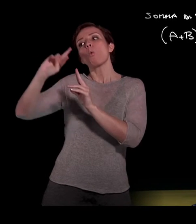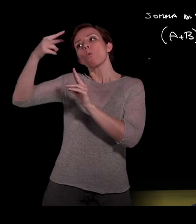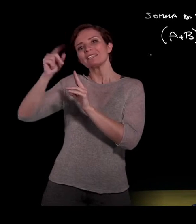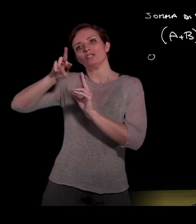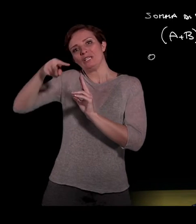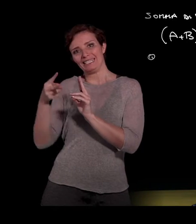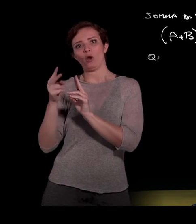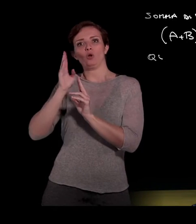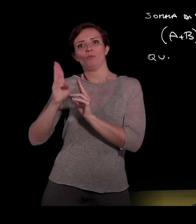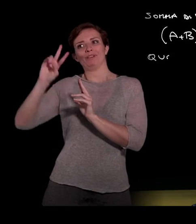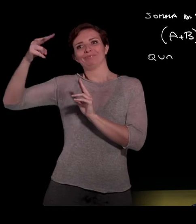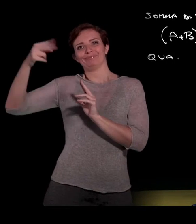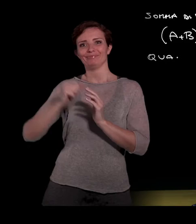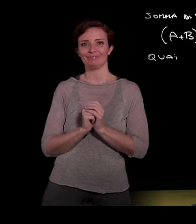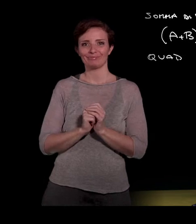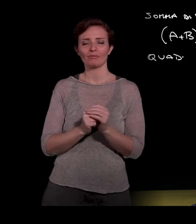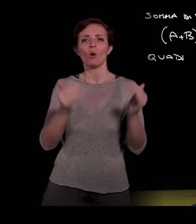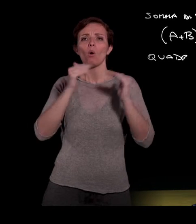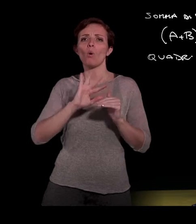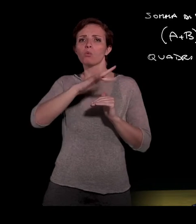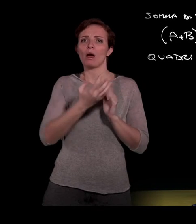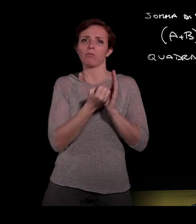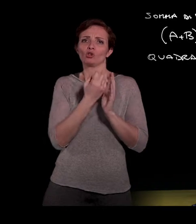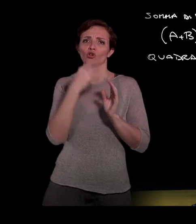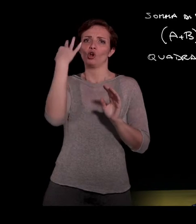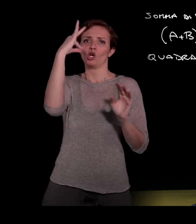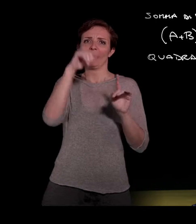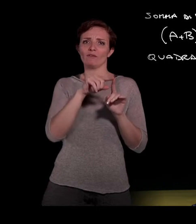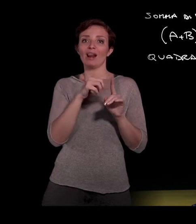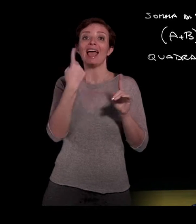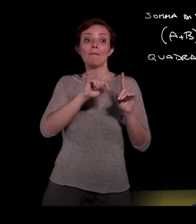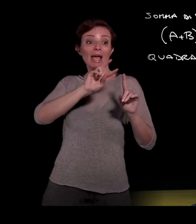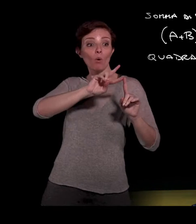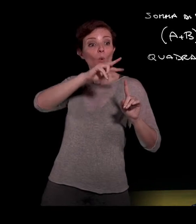Un altro prodotto notevole è quello relativo al quadrato di un binomio.